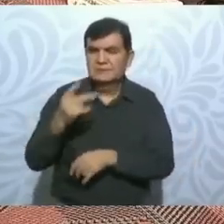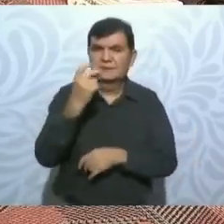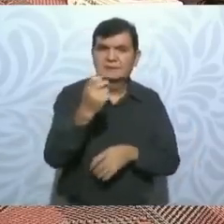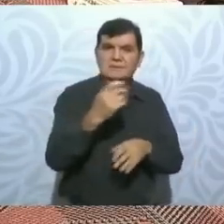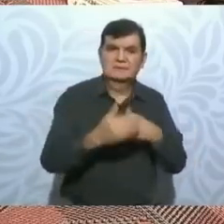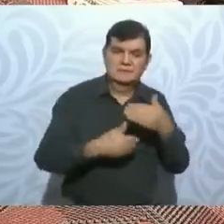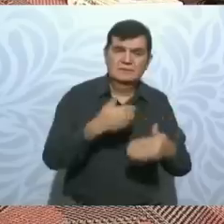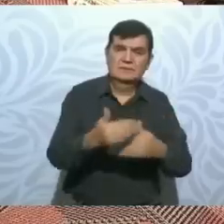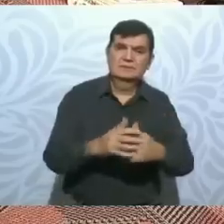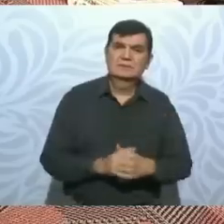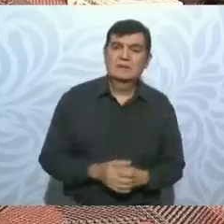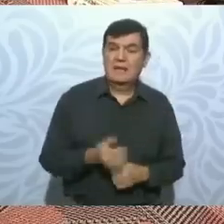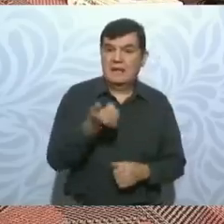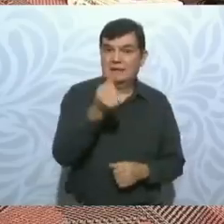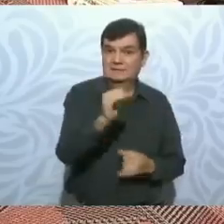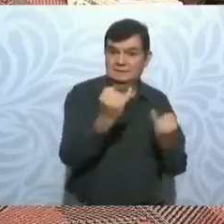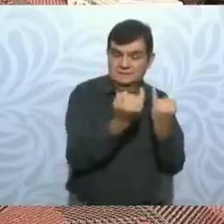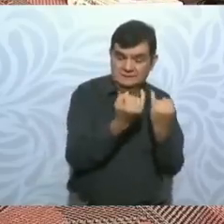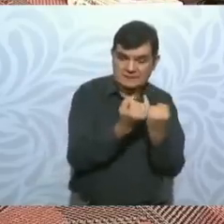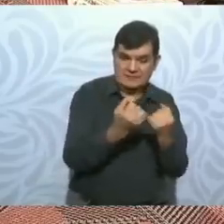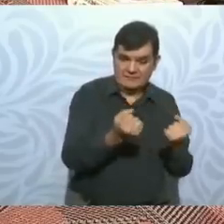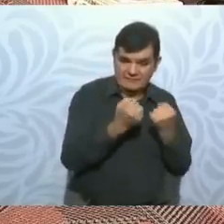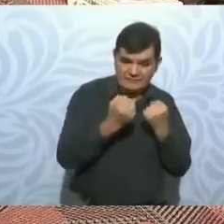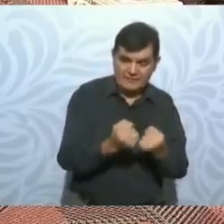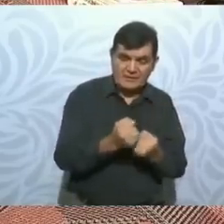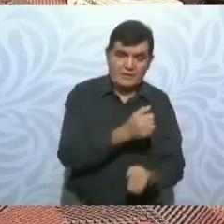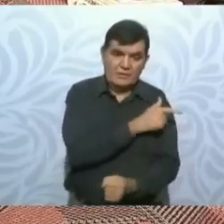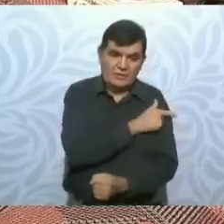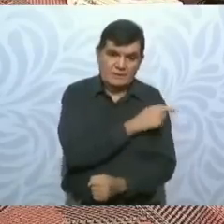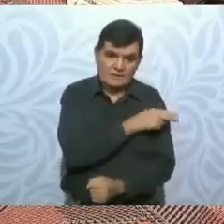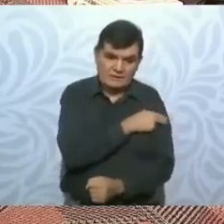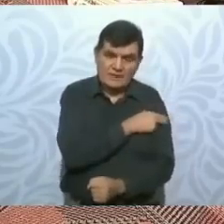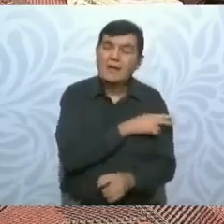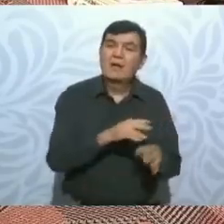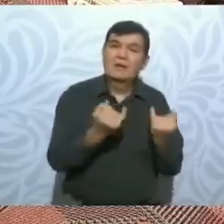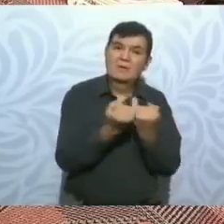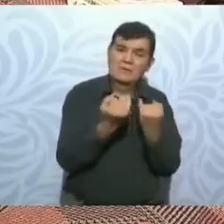entonces así como es el fortalecimiento de la guardia el fortalecimiento de las policías